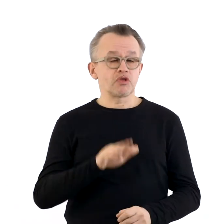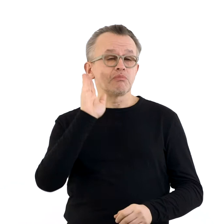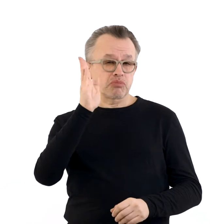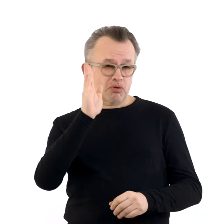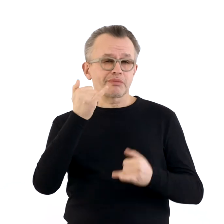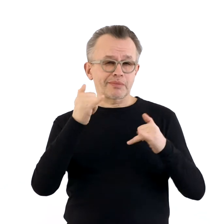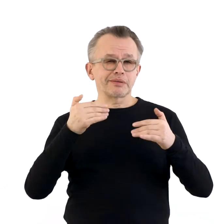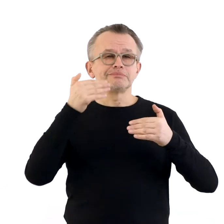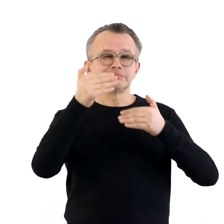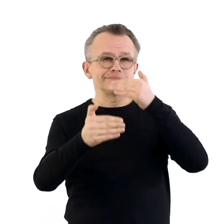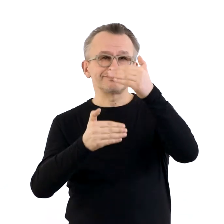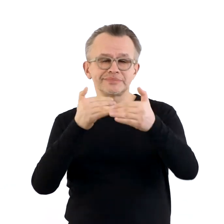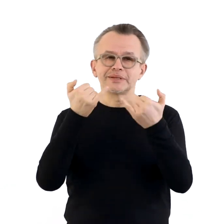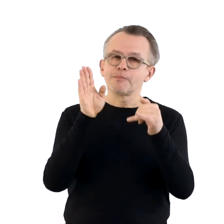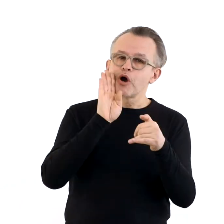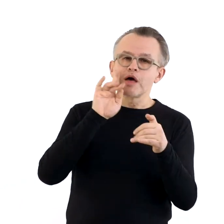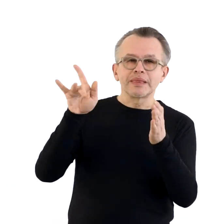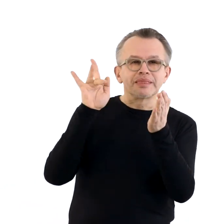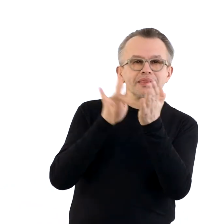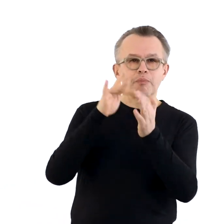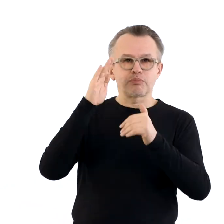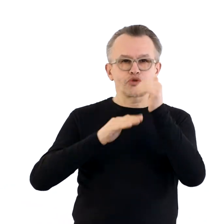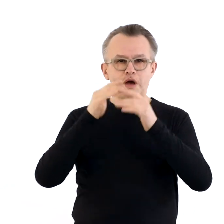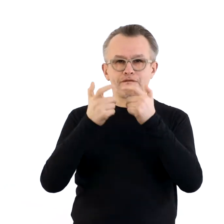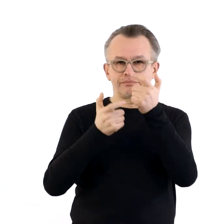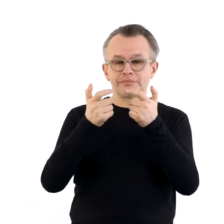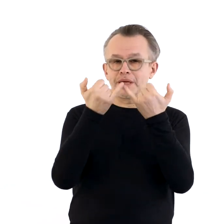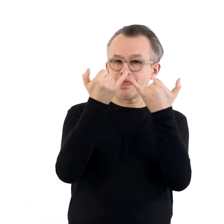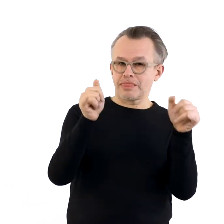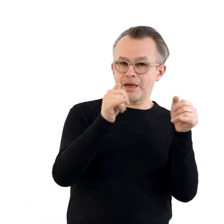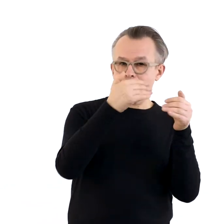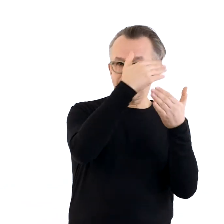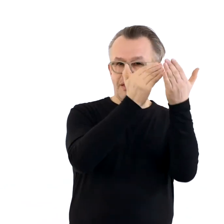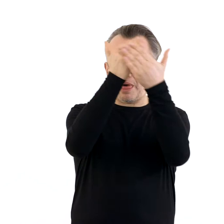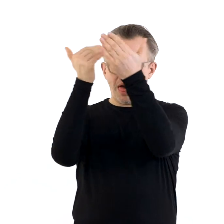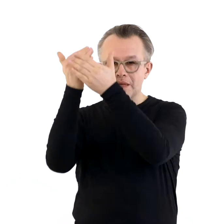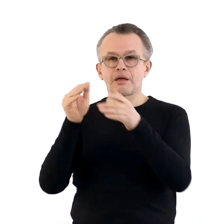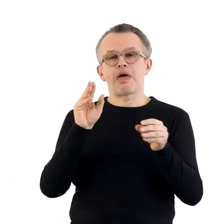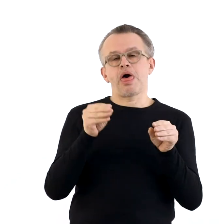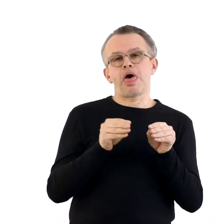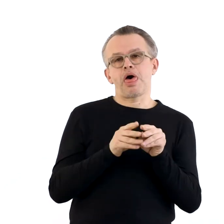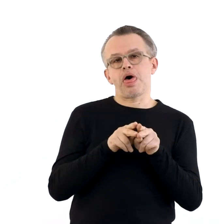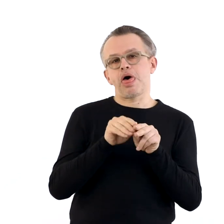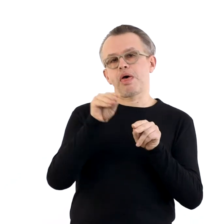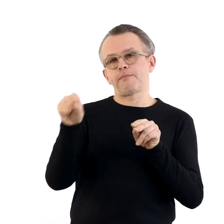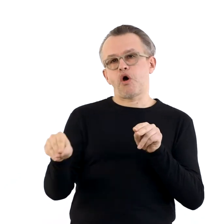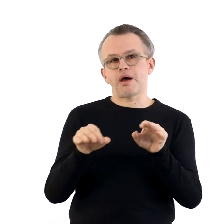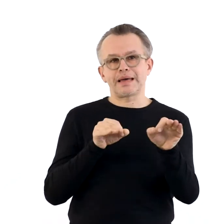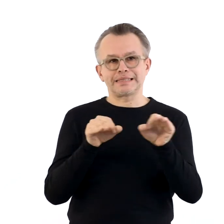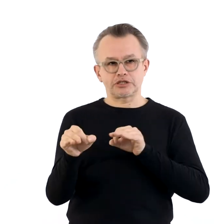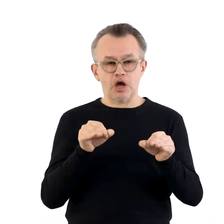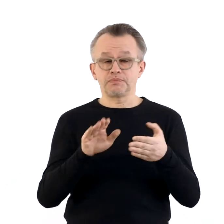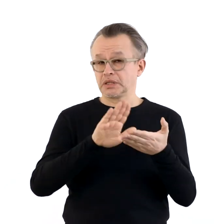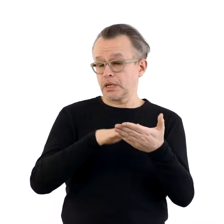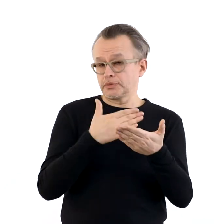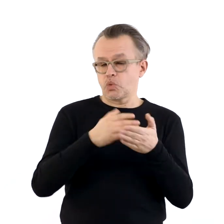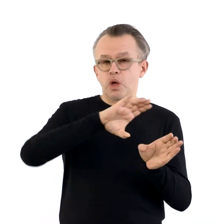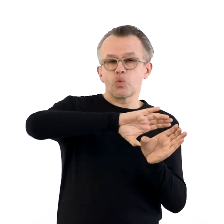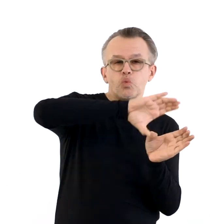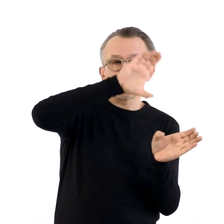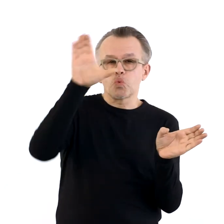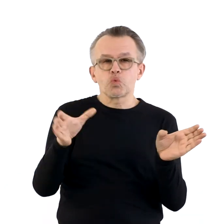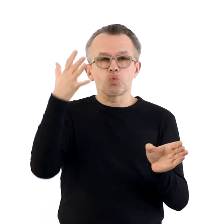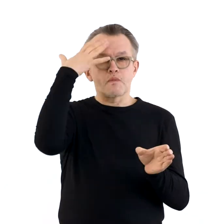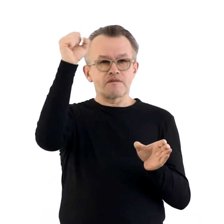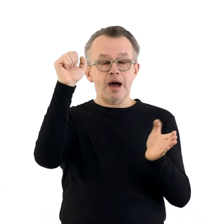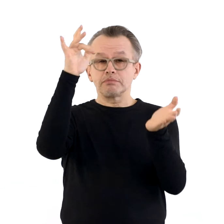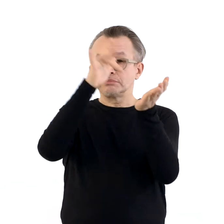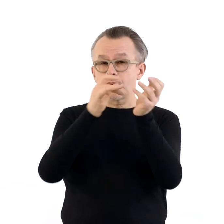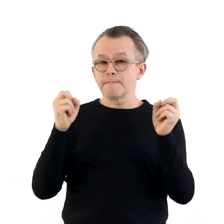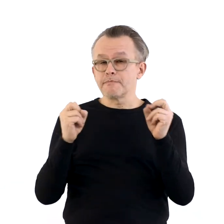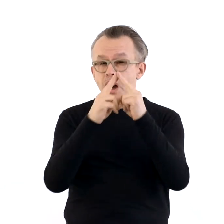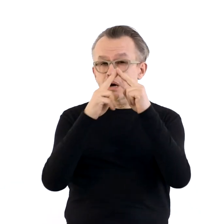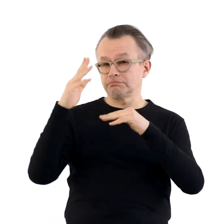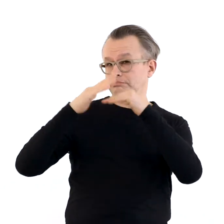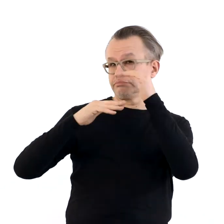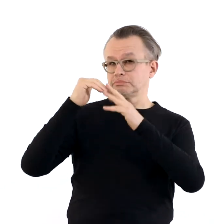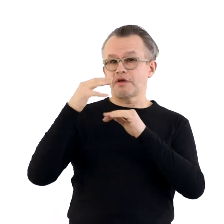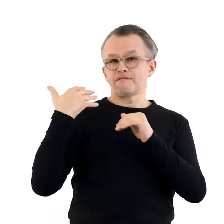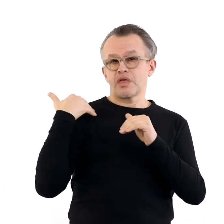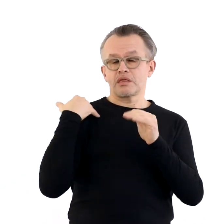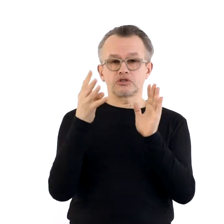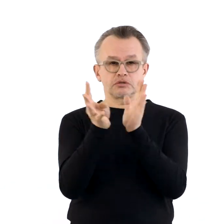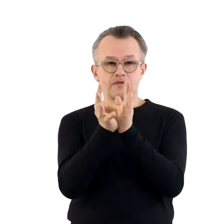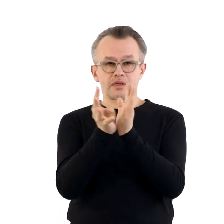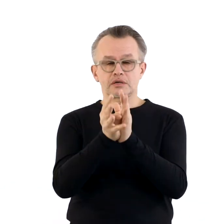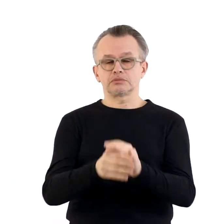później ten typ budowli był wznoszony w innych krajach i epokach historycznych (np. Łuk Triumfalny w Paryżu zbudowany w XIX wieku).